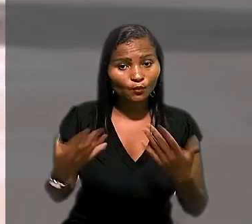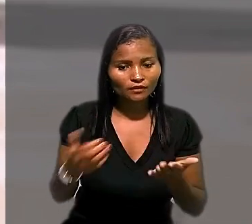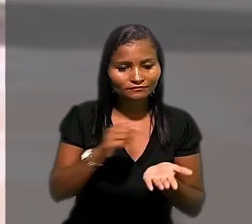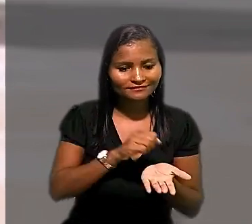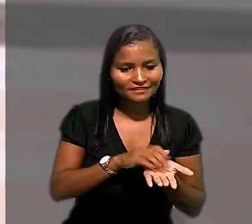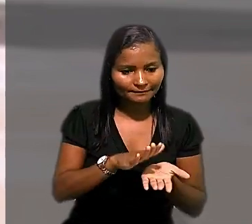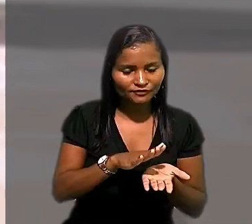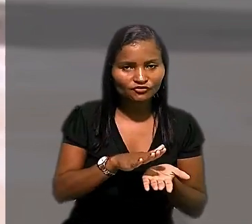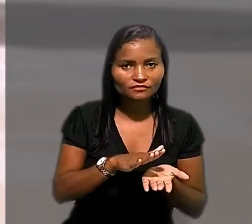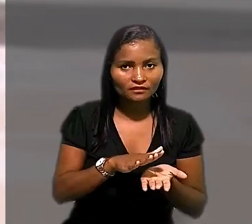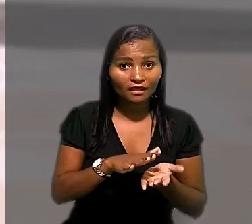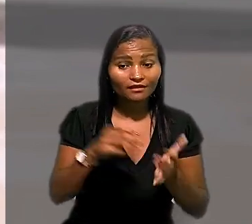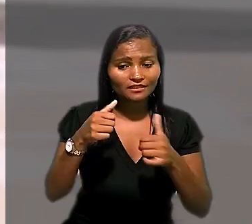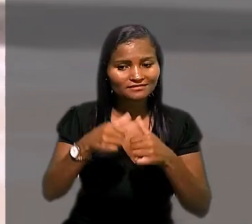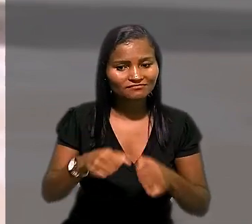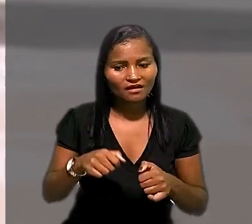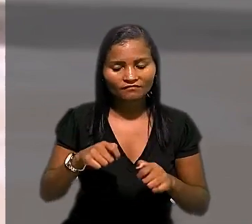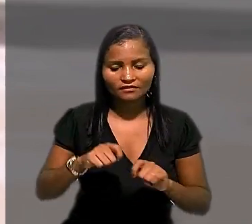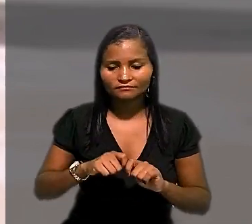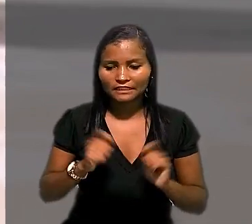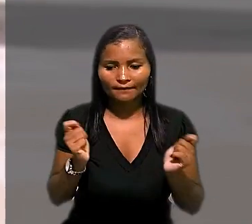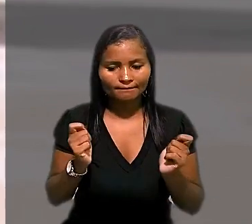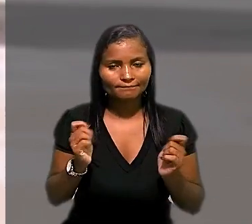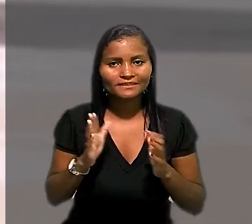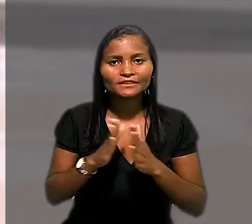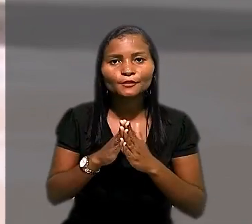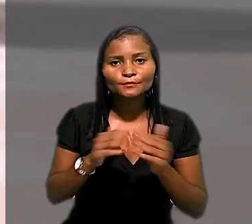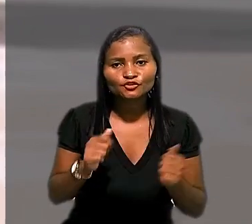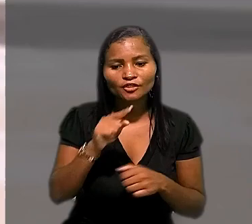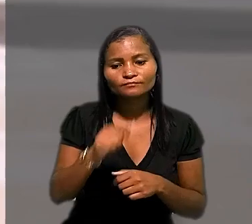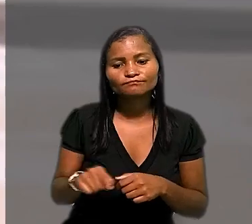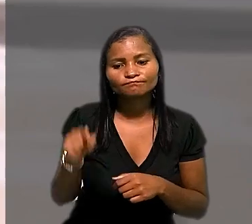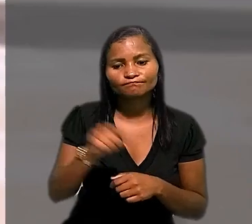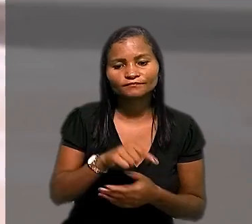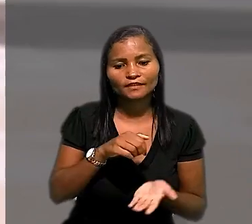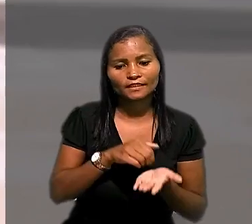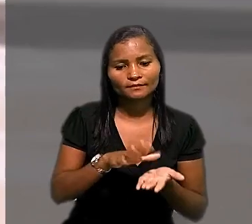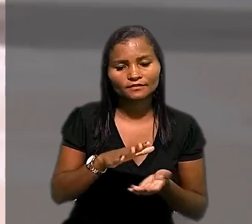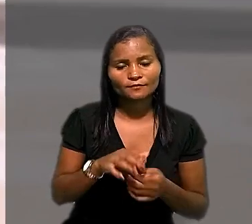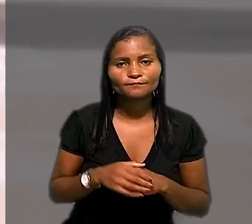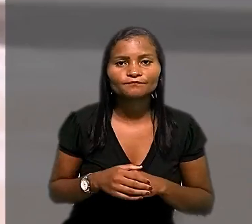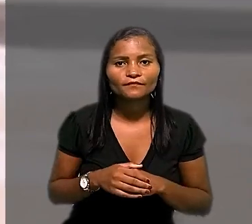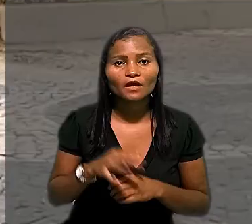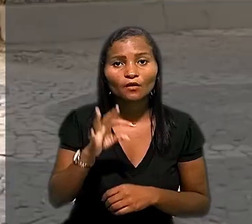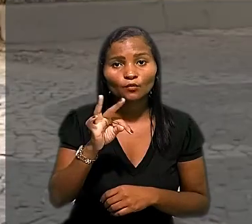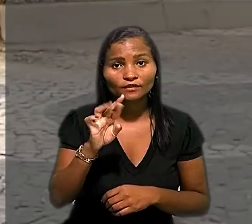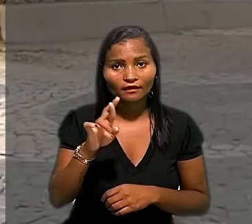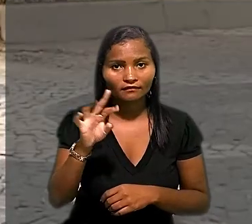quando foi dispensada, estava incapacitada e pedia a nulidade da demissão. o Tribunal